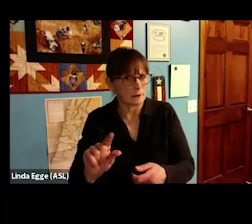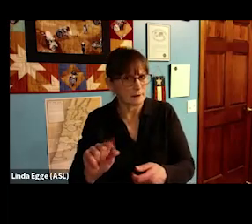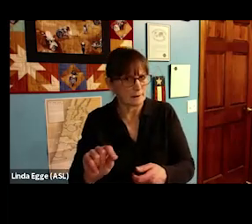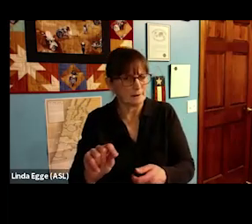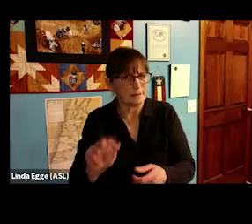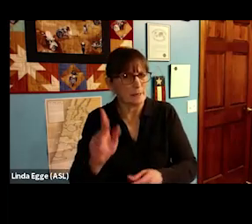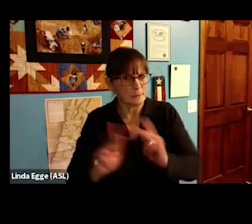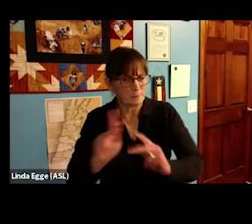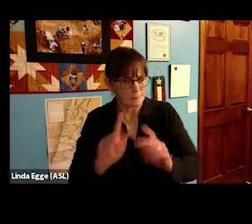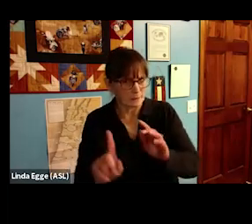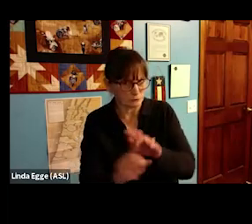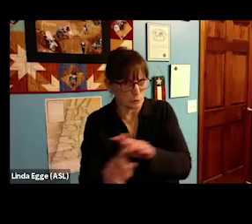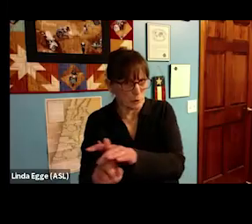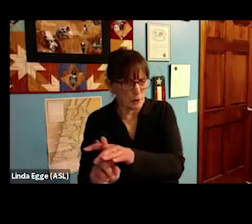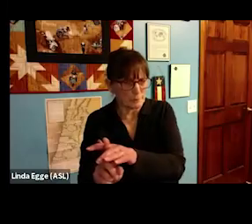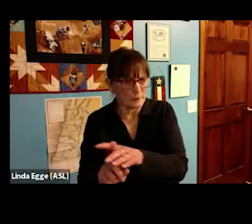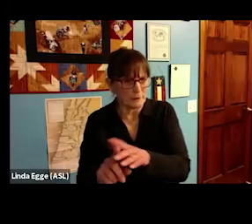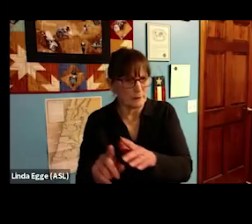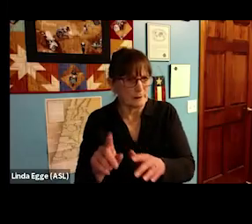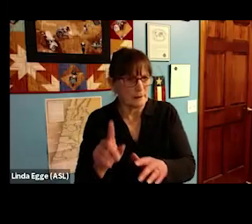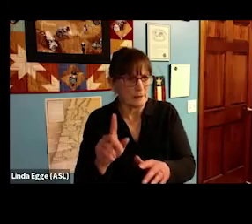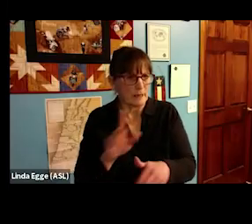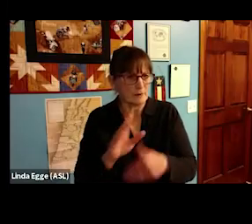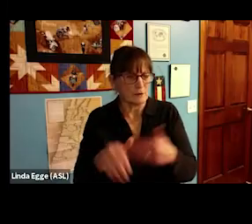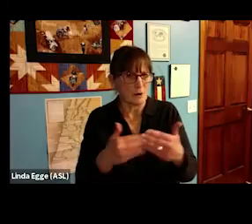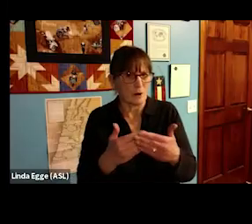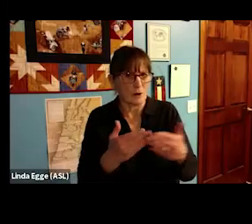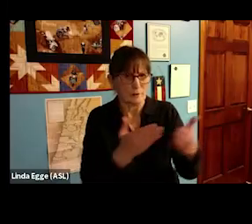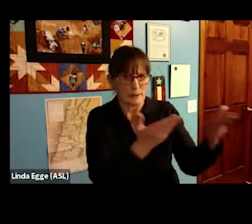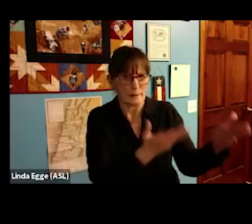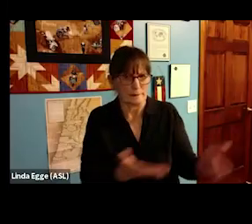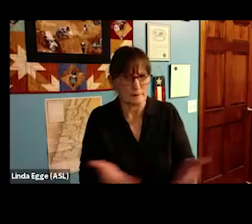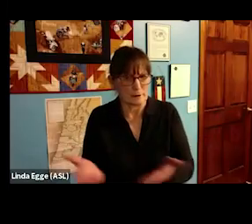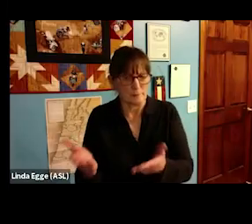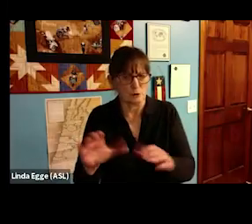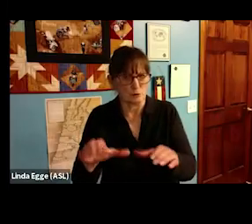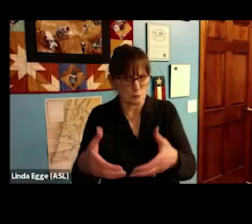siempre pueden llamar a nuestro número 1-800-772-6270.